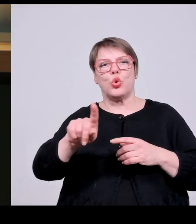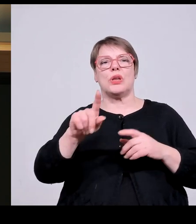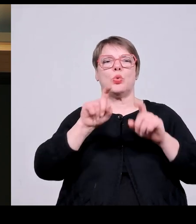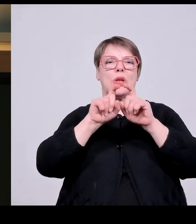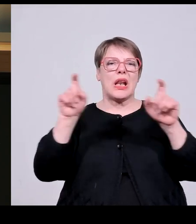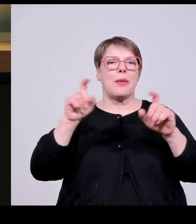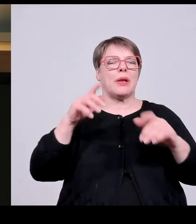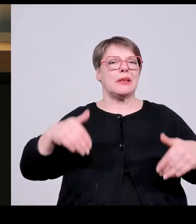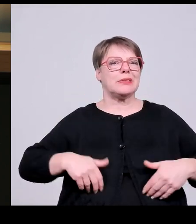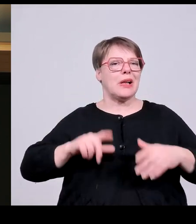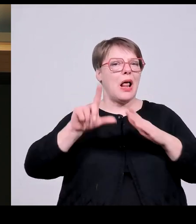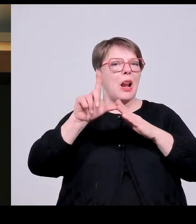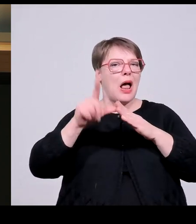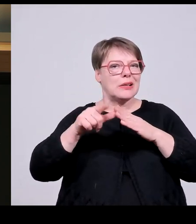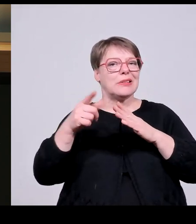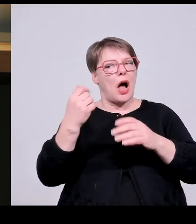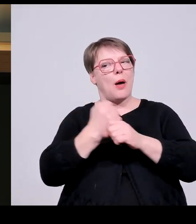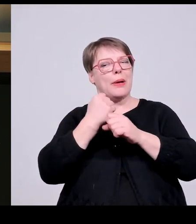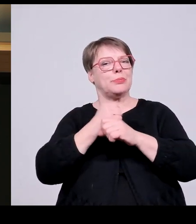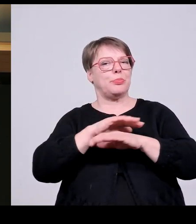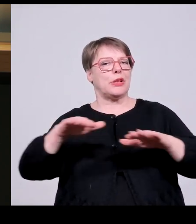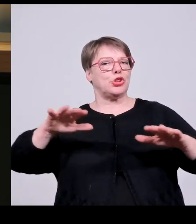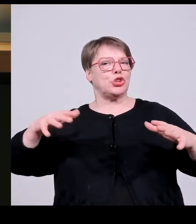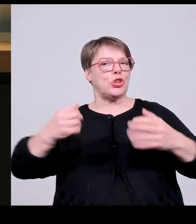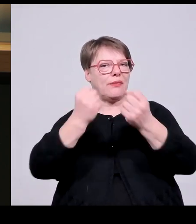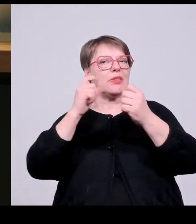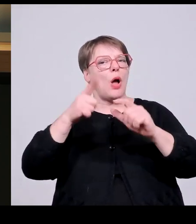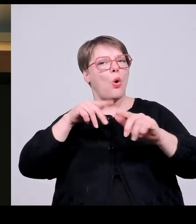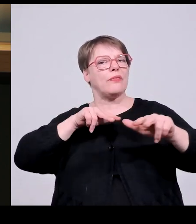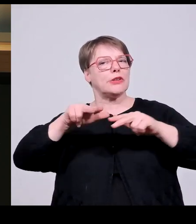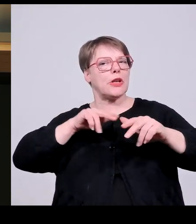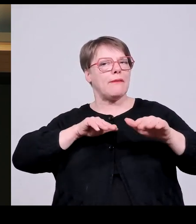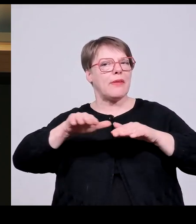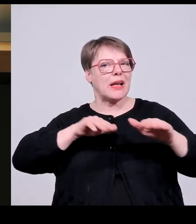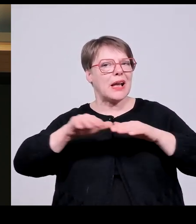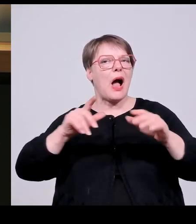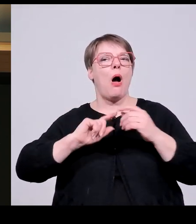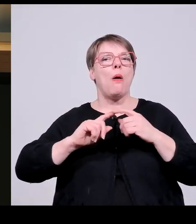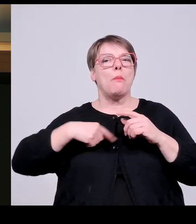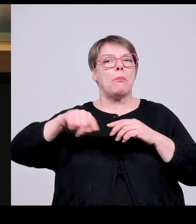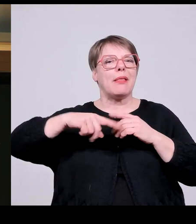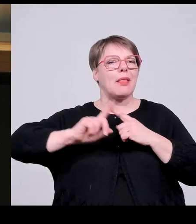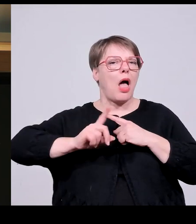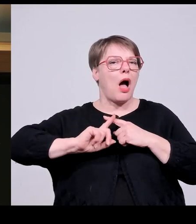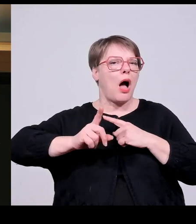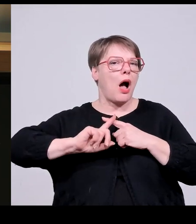die Wort hält und wichtige Infrastrukturprojekte unserer Stadt nicht länger verschläft, sondern mutig anpackt.